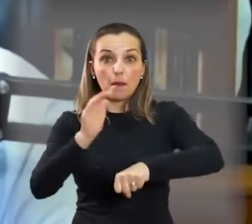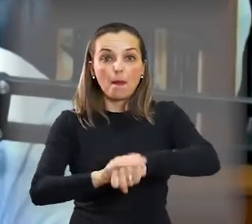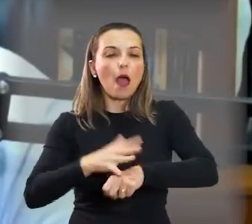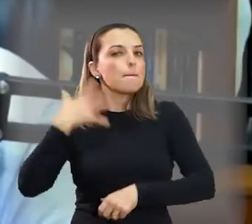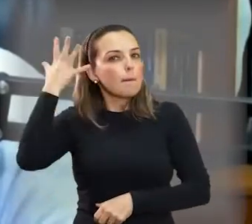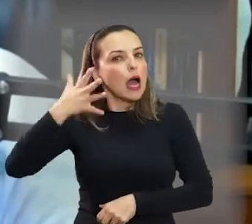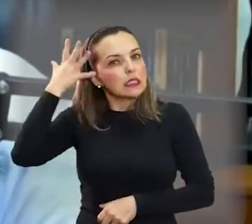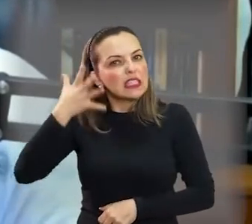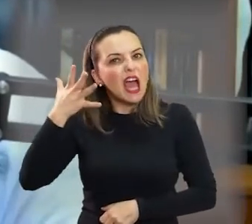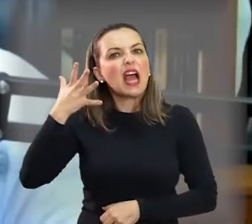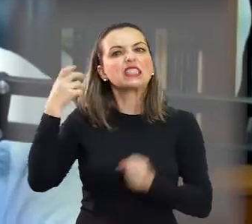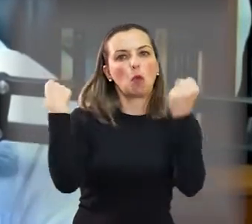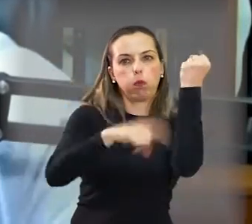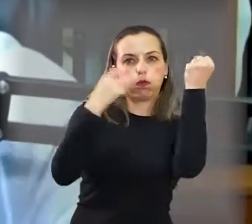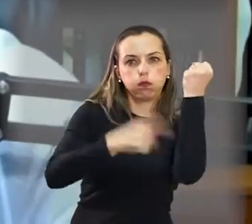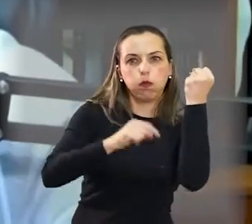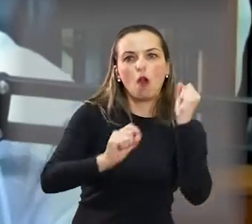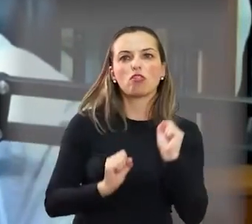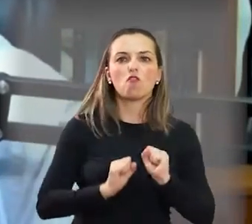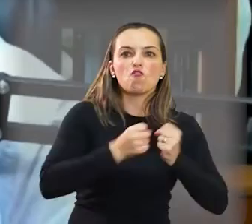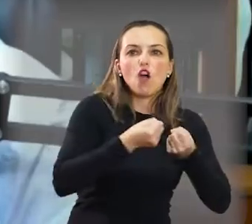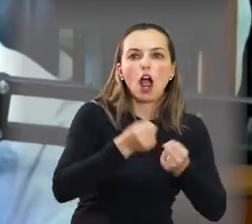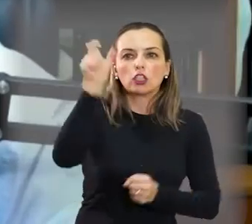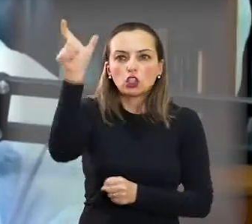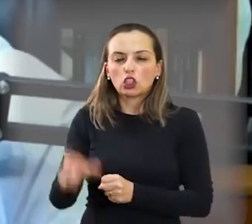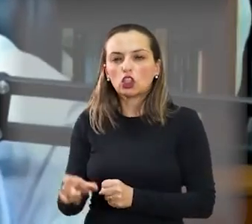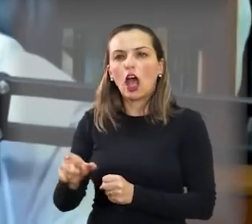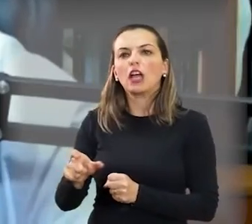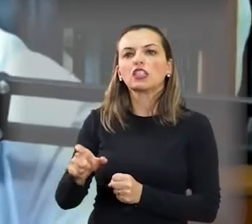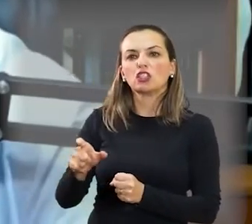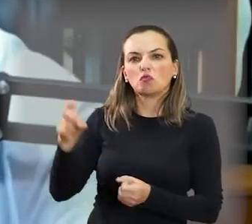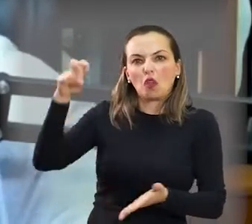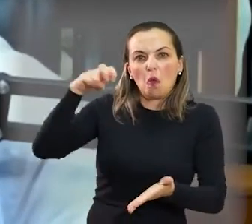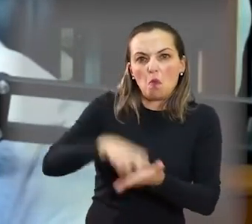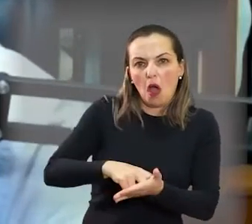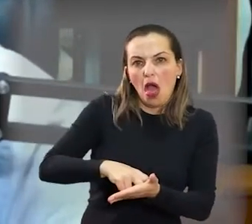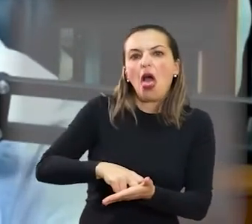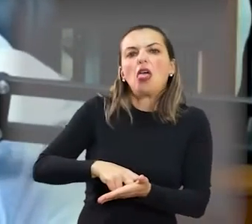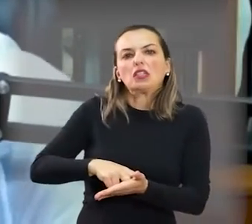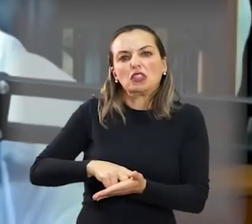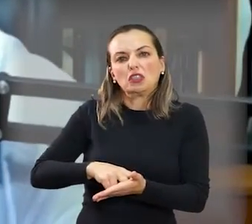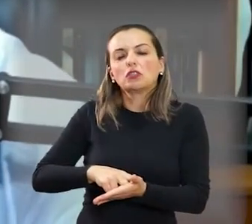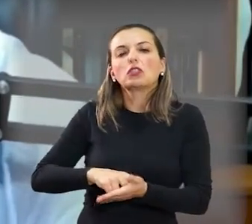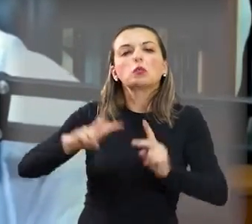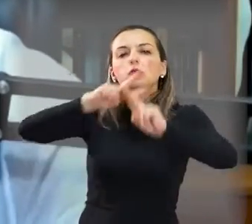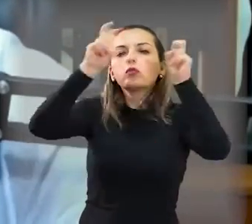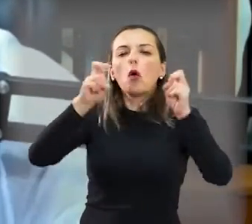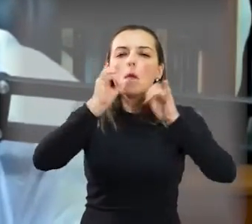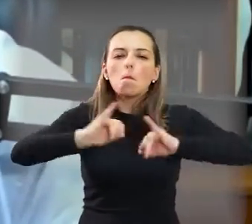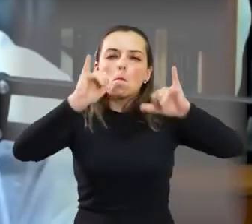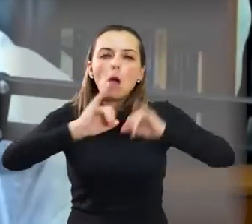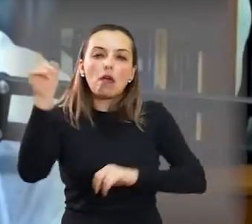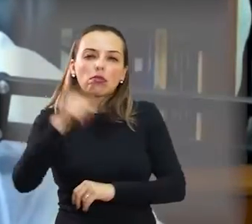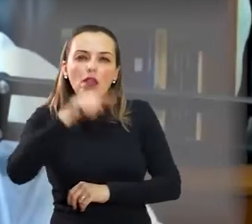um discurso, você defender tortura, você defender torturador, você defender qualquer lógica que diga